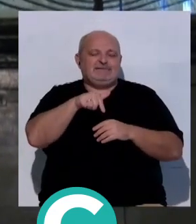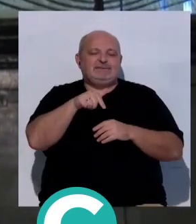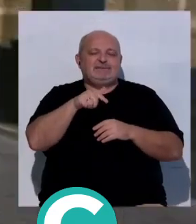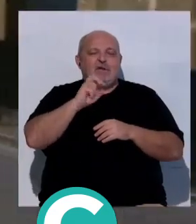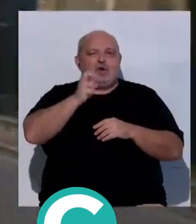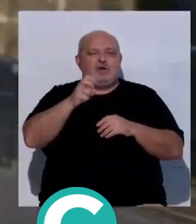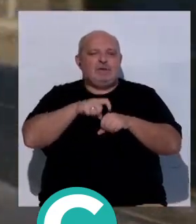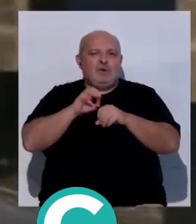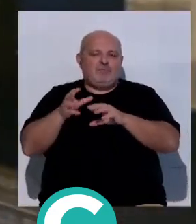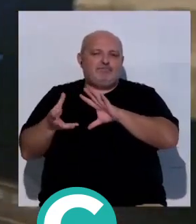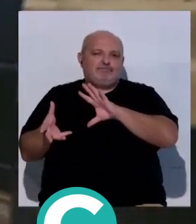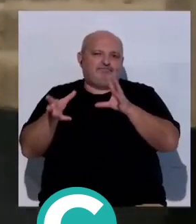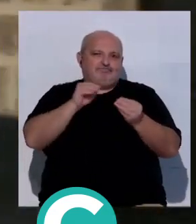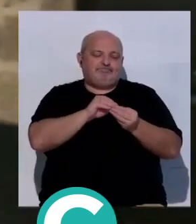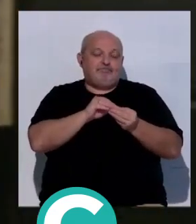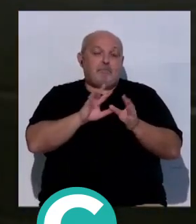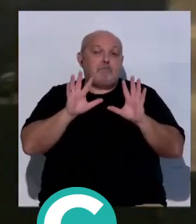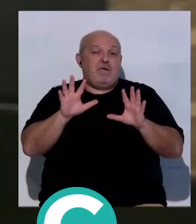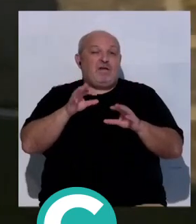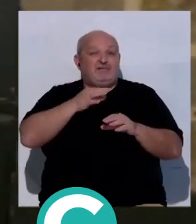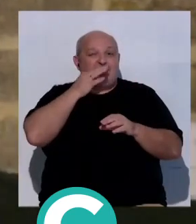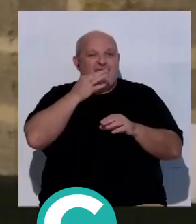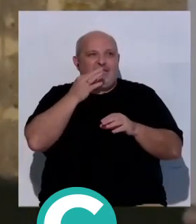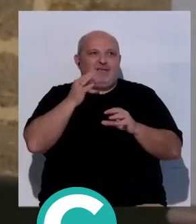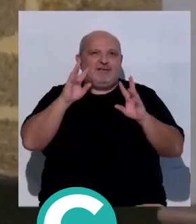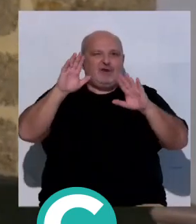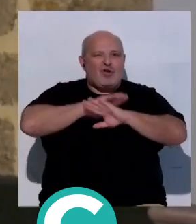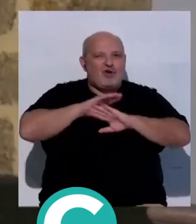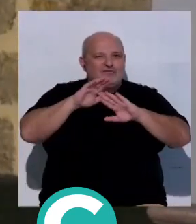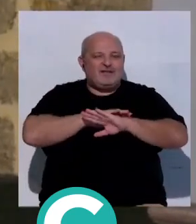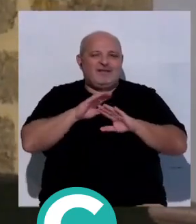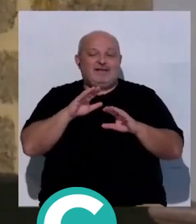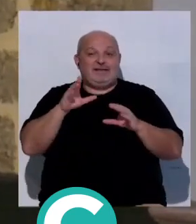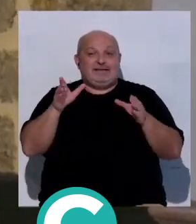estilo propio de la huella pero aquellas tardes y aquellas noches en esta hamburguesería se han